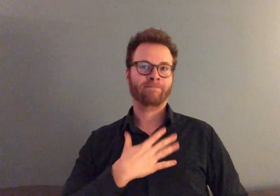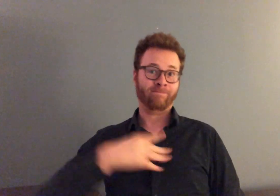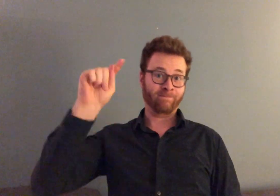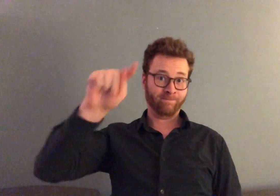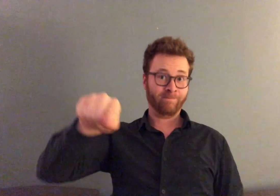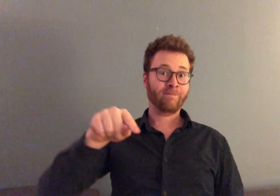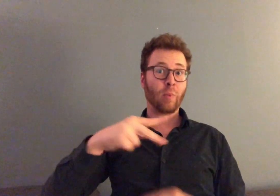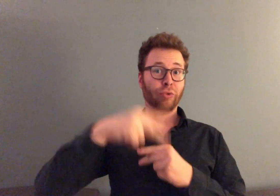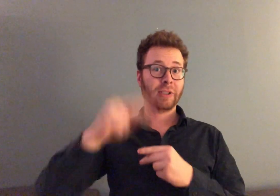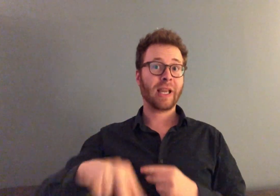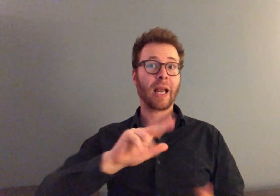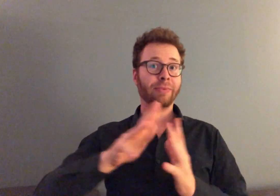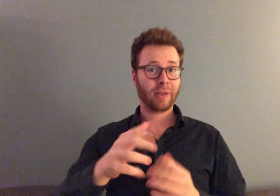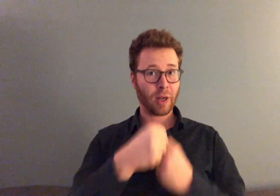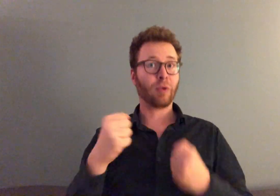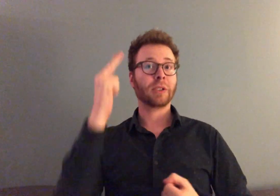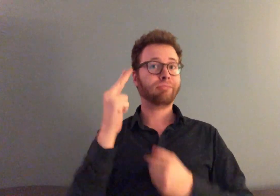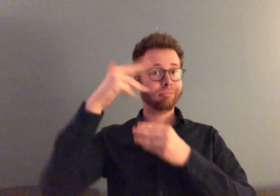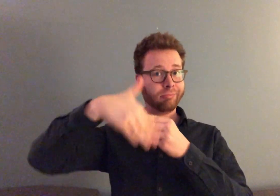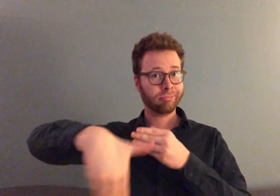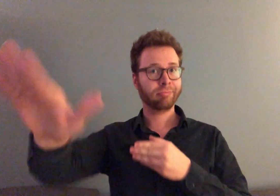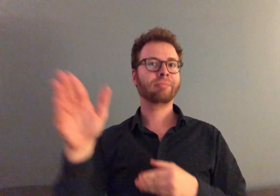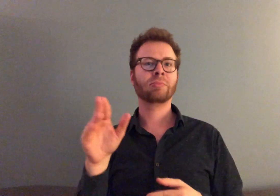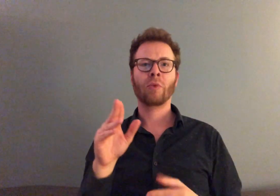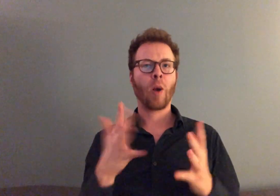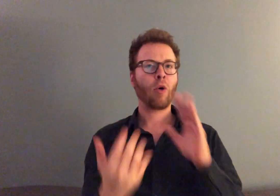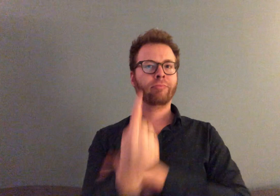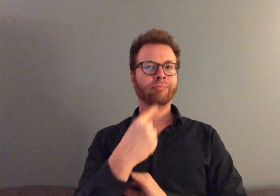C’est là que le projet KAP Signes a commencé. Comment ce projet a-t-il démarré?